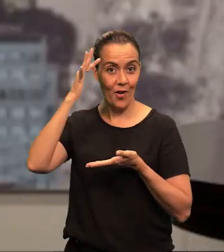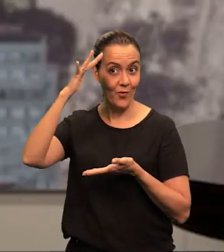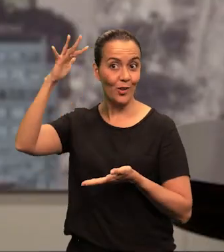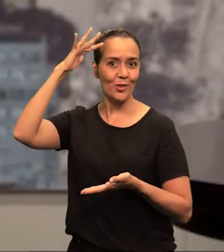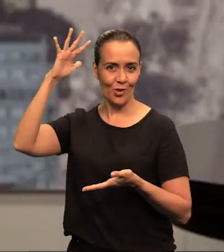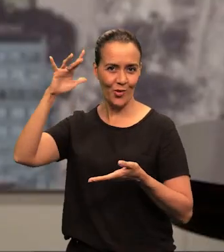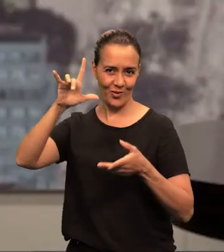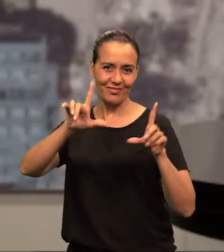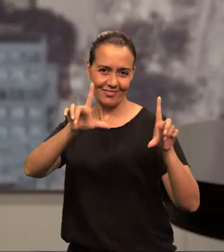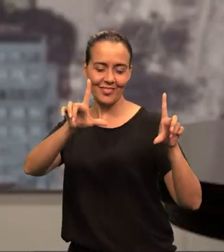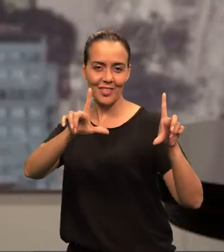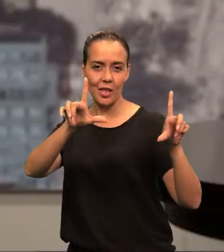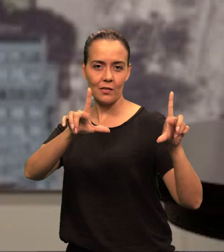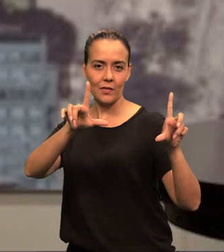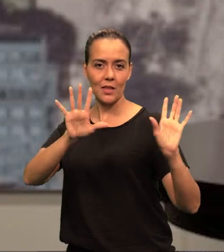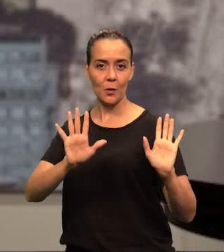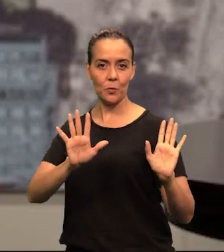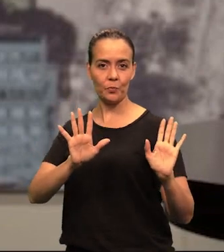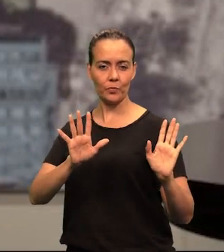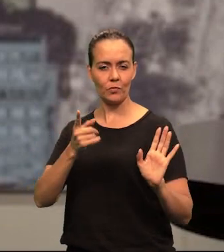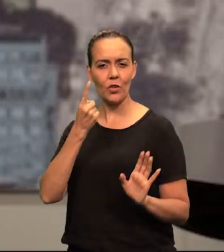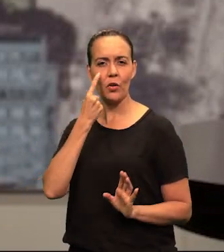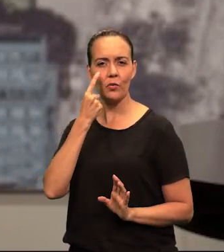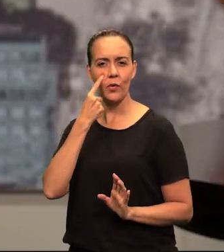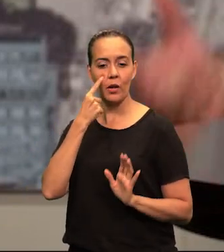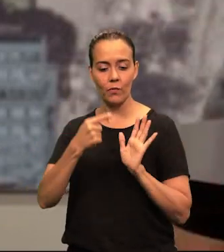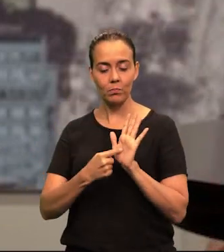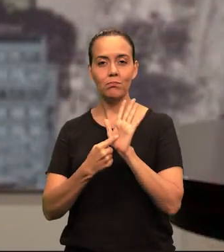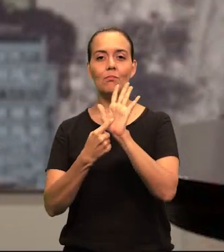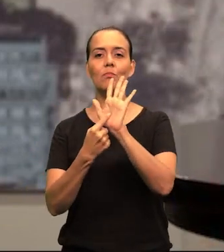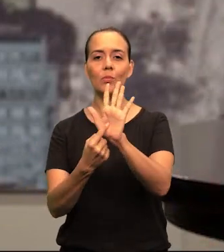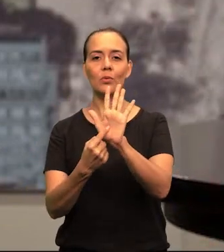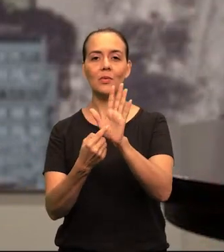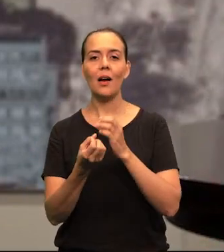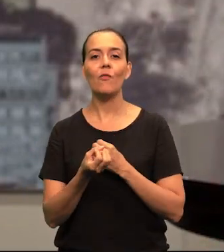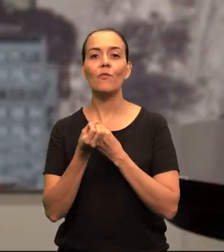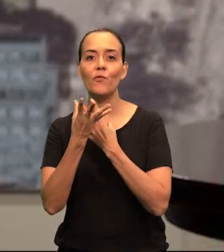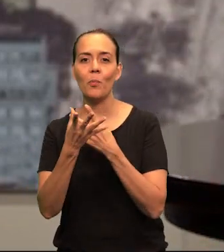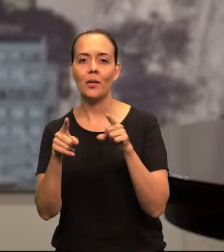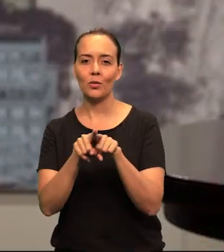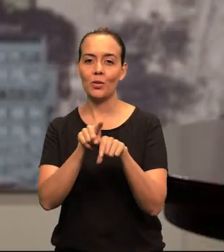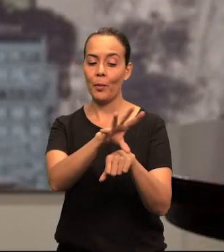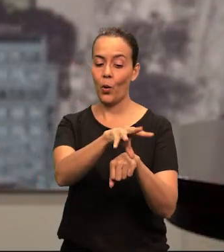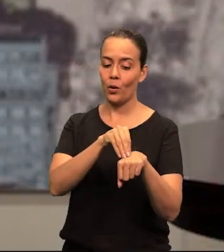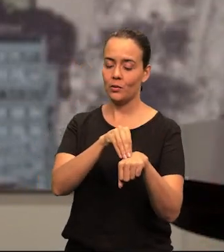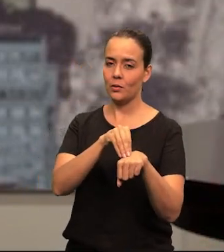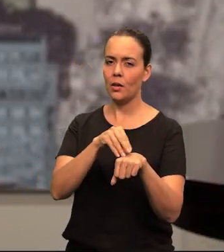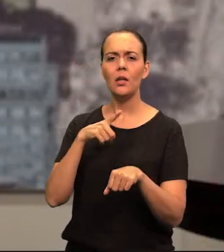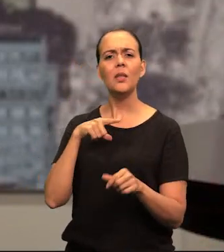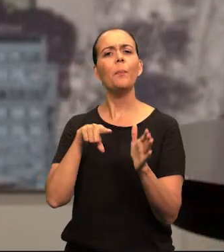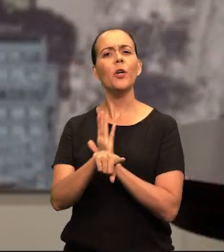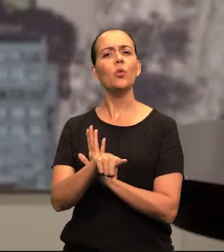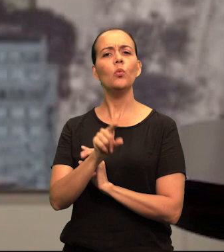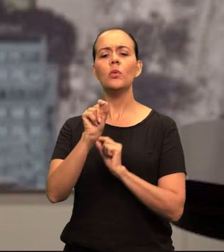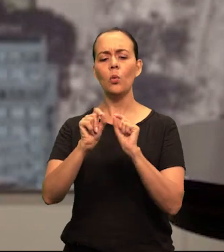à tona com muita gente que lida no campo da estética, e vale trazer. Há uma pergunta clássica que é: o que é arte?